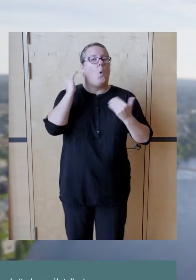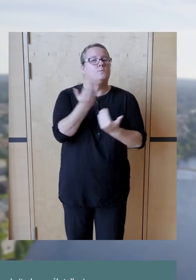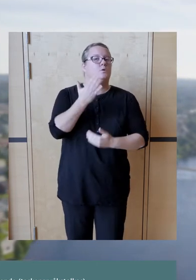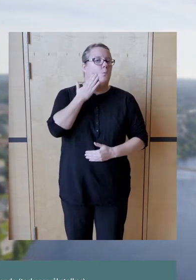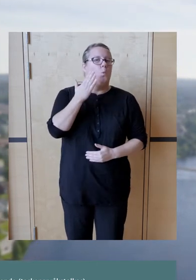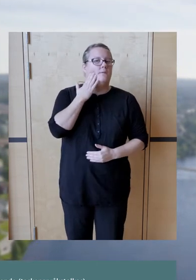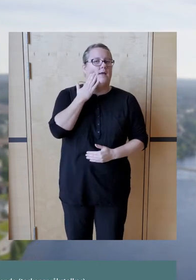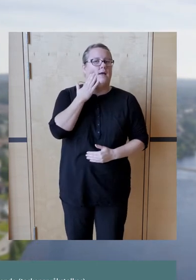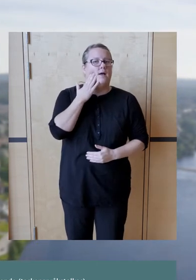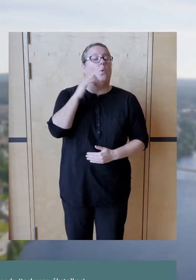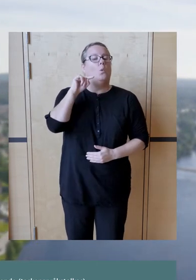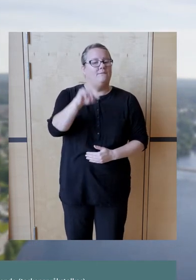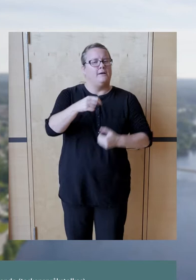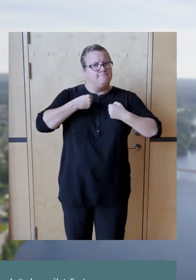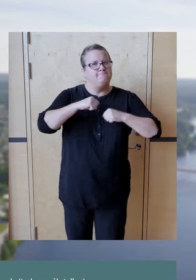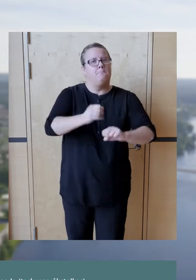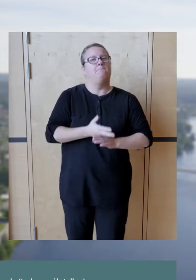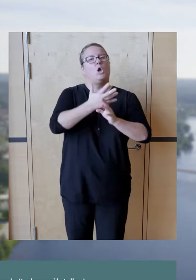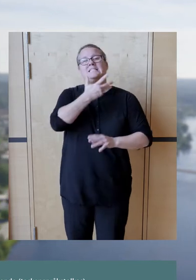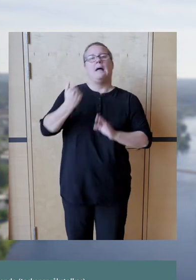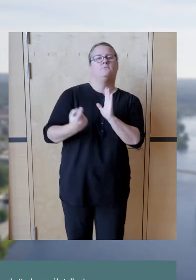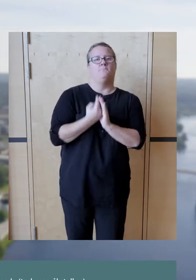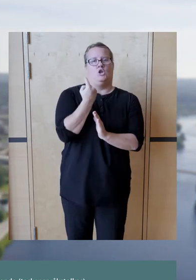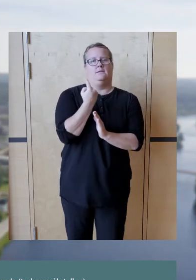Så fort som möjligt och de lever vårat förslag till